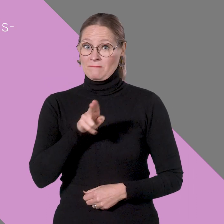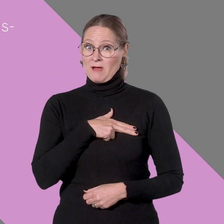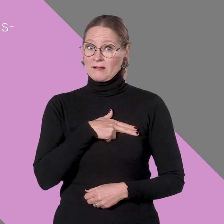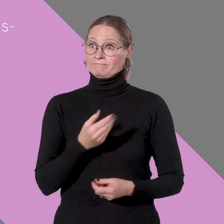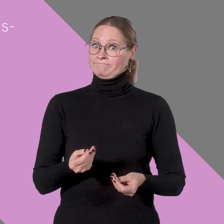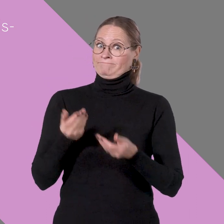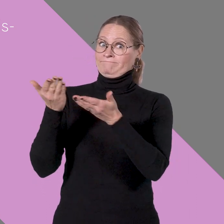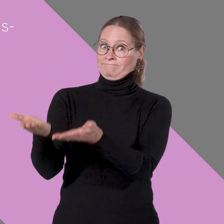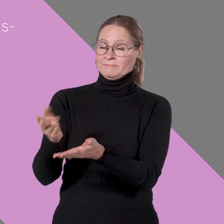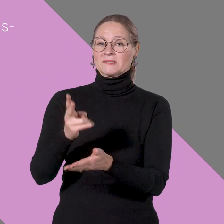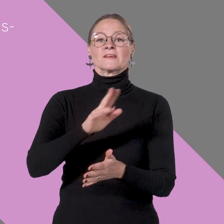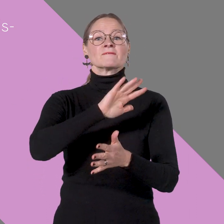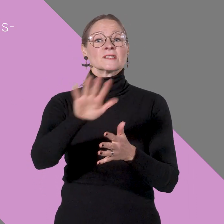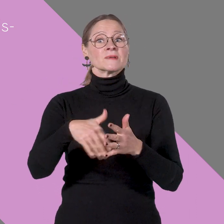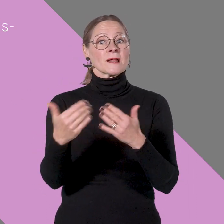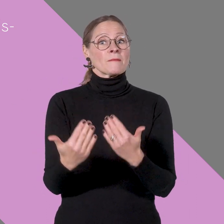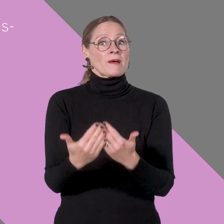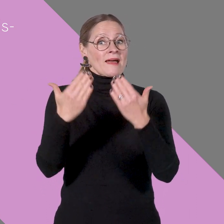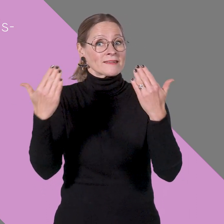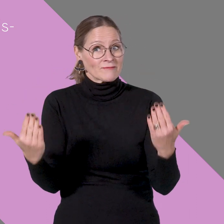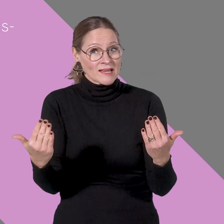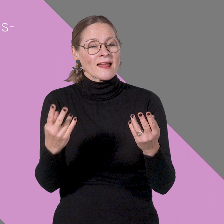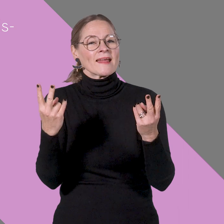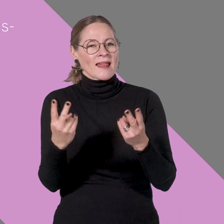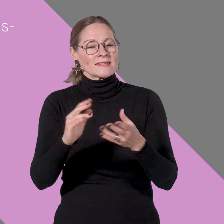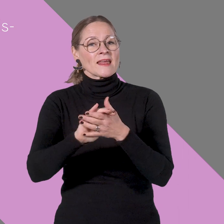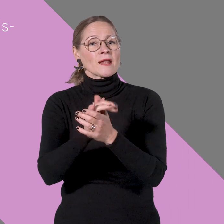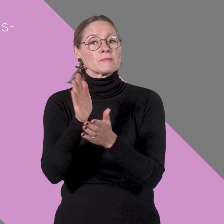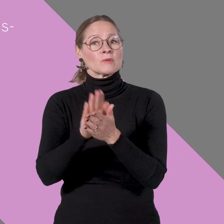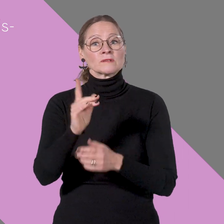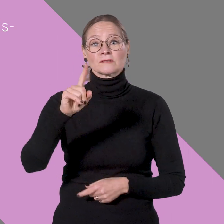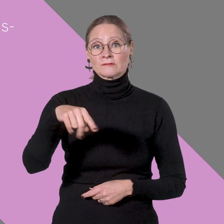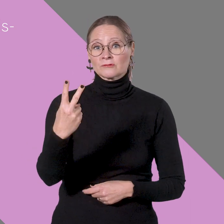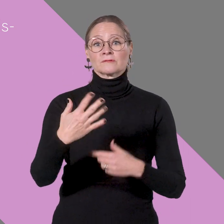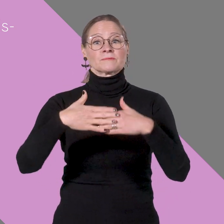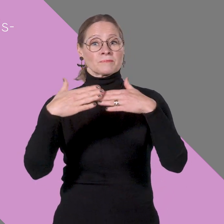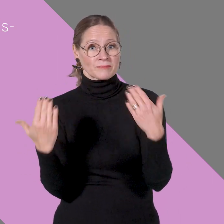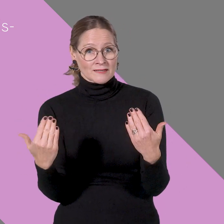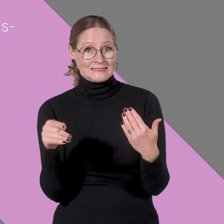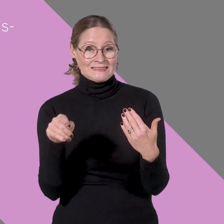Palkinto luovutetaan Viittomakielen päivänä eli 12. helmikuuta, -